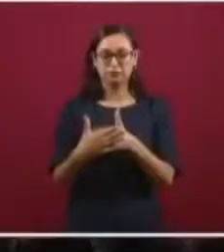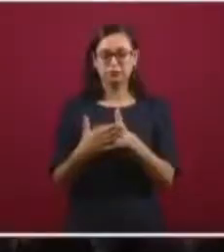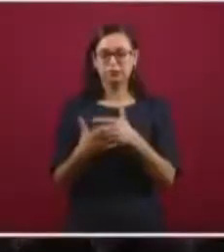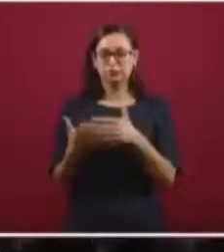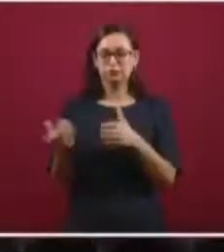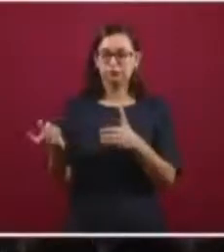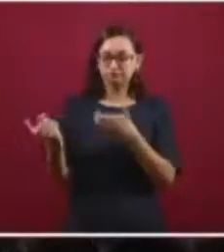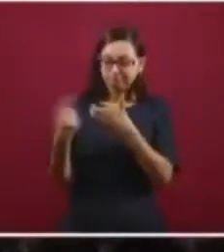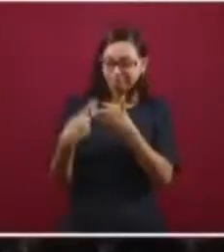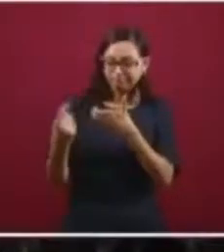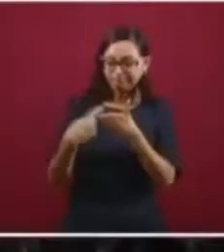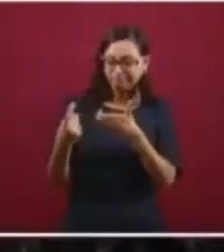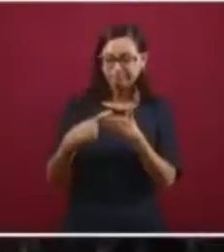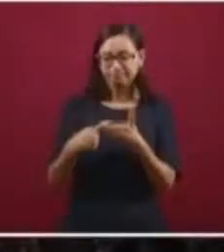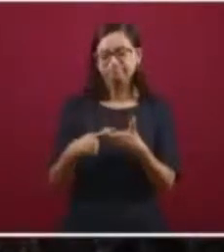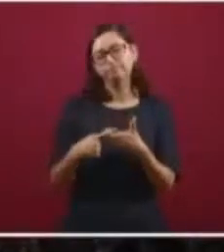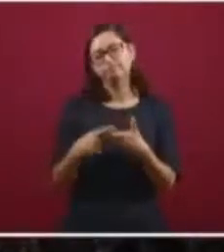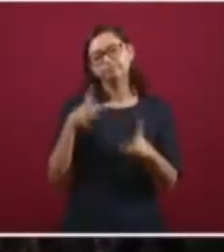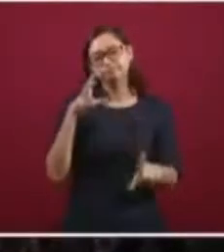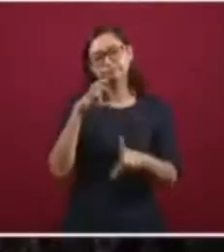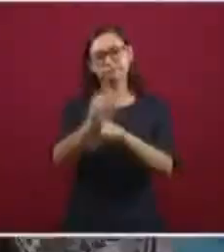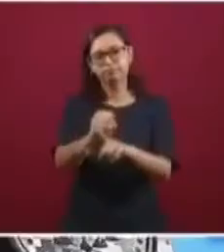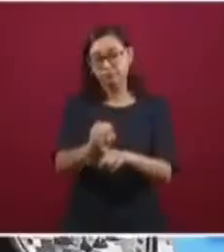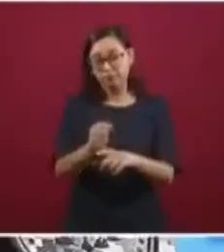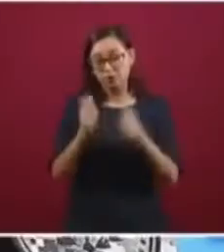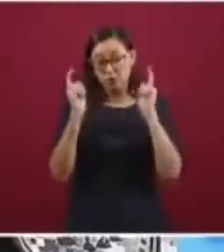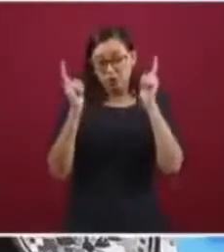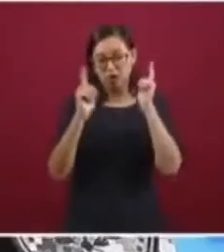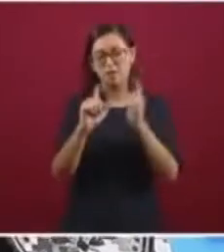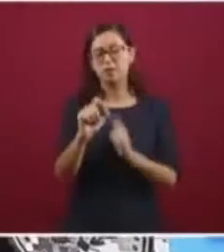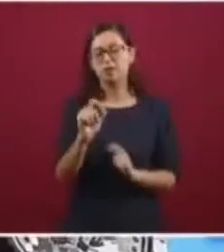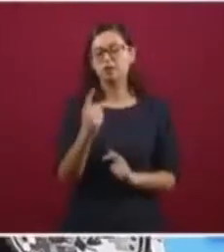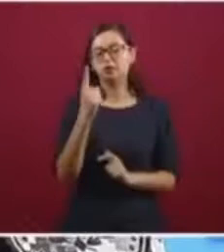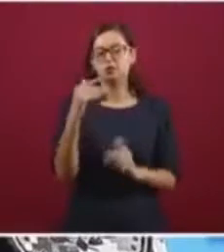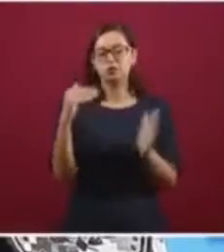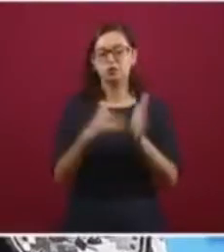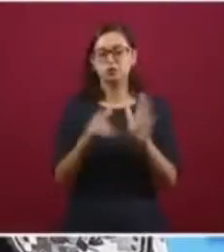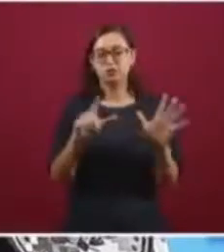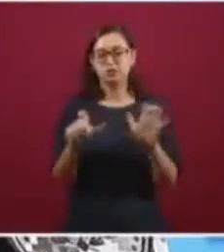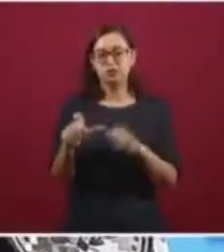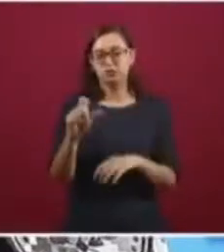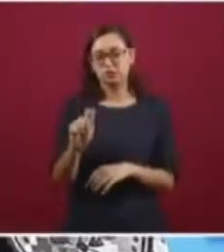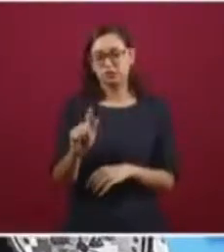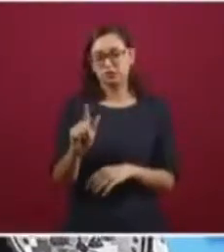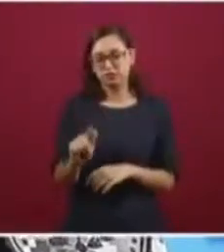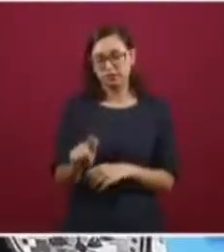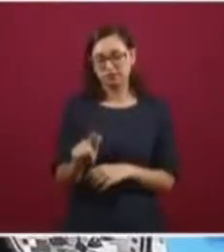para la Guardia Nacional es de 21 mil 170; este reclutamiento lo lleva a cabo tanto Sedena